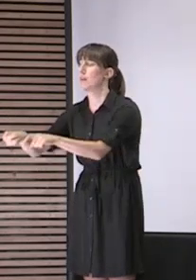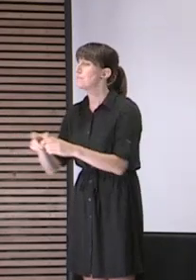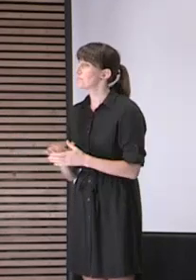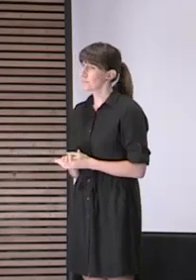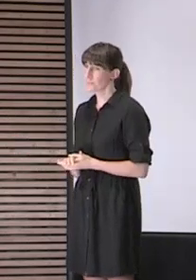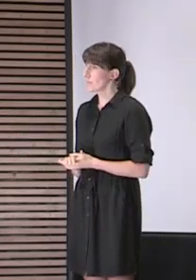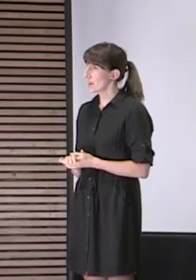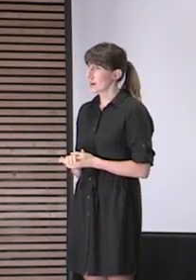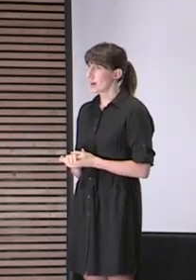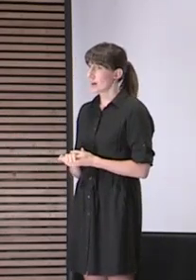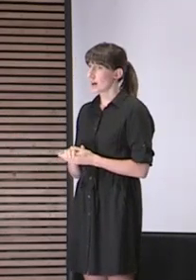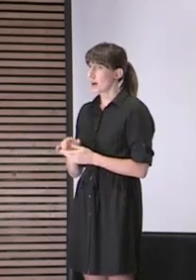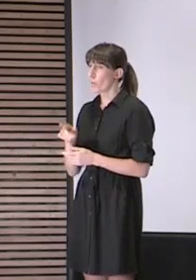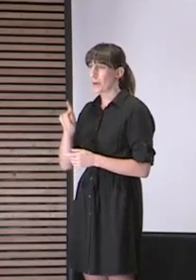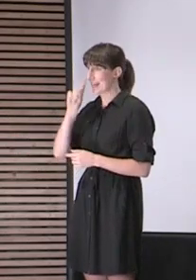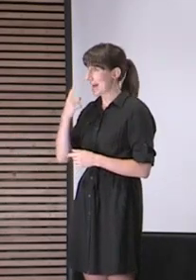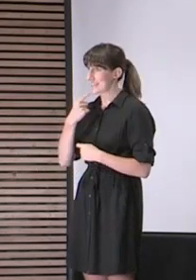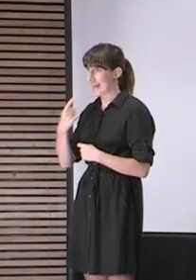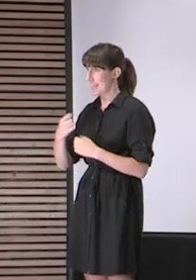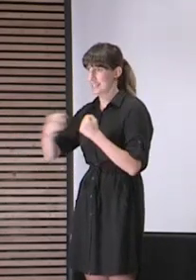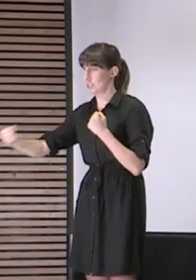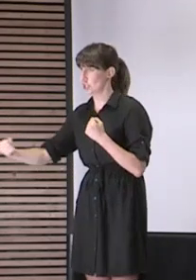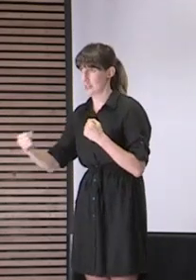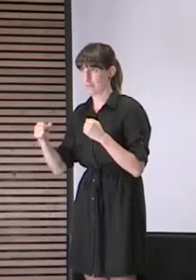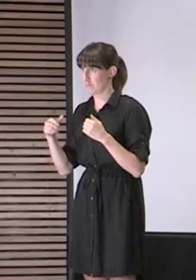escuchado muchos rumores de que podría haber, por ejemplo,